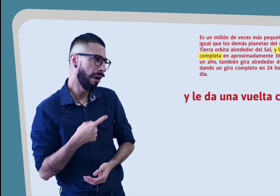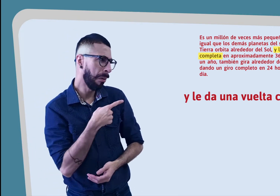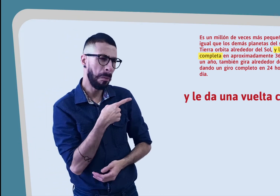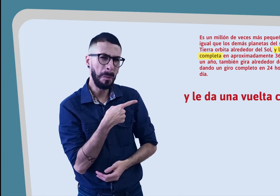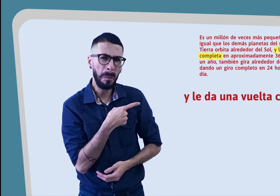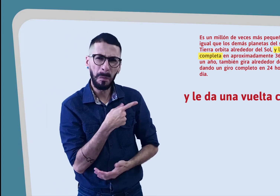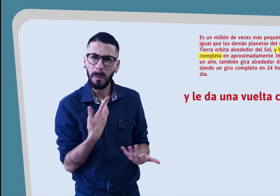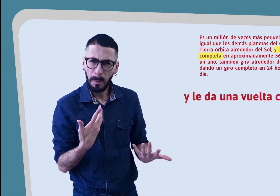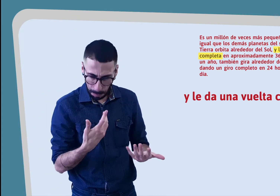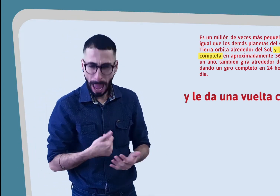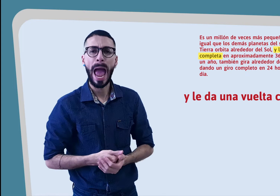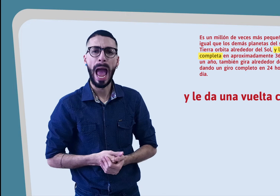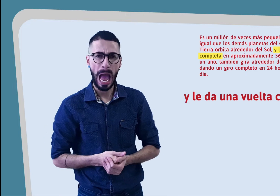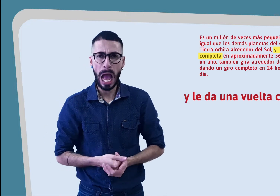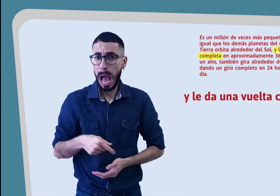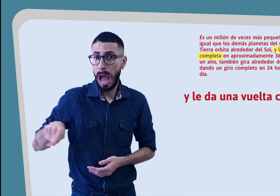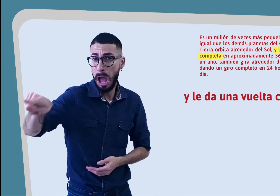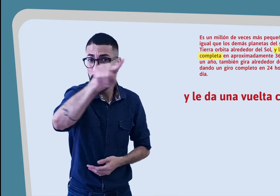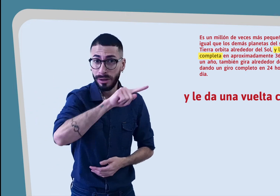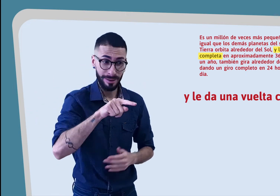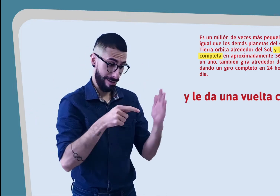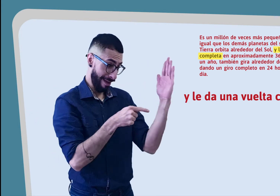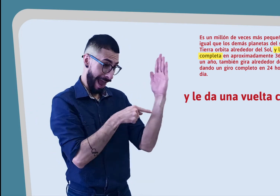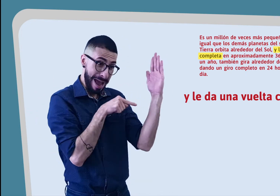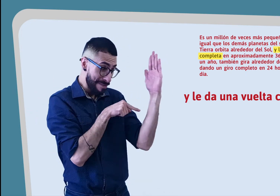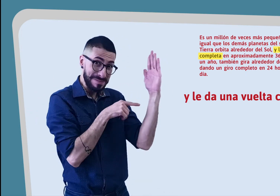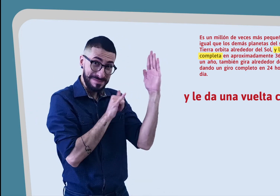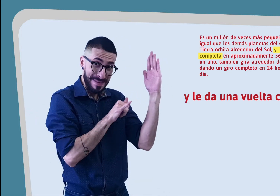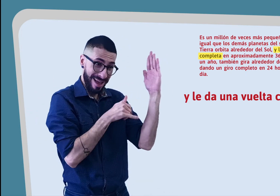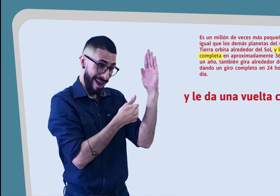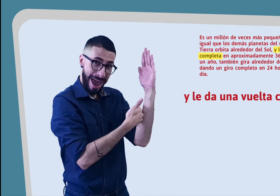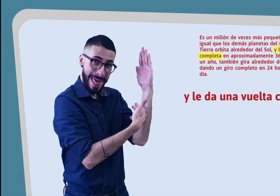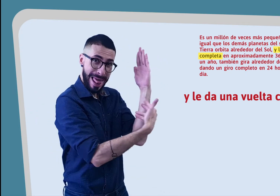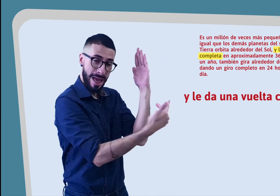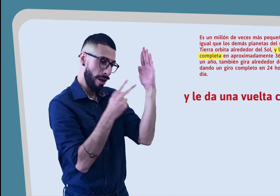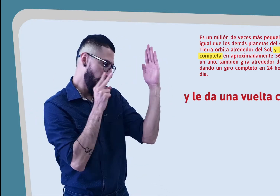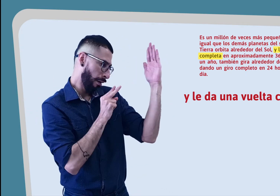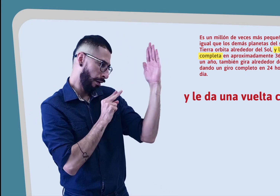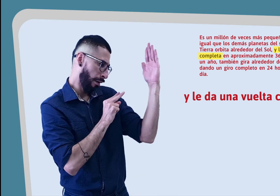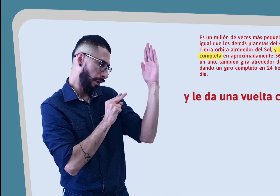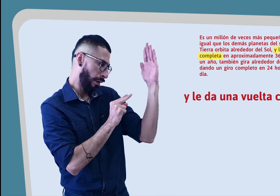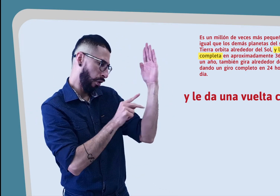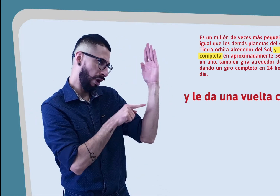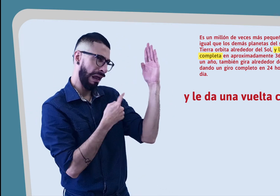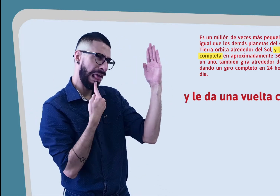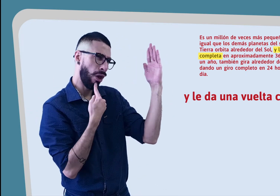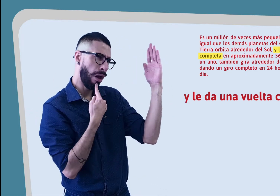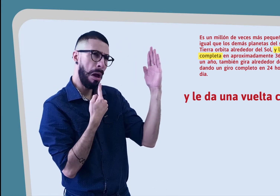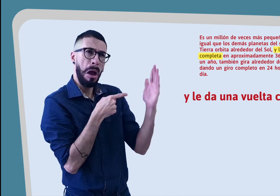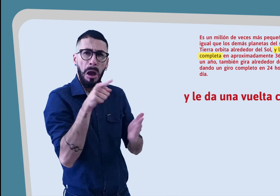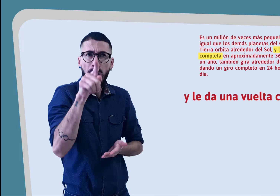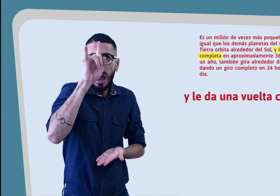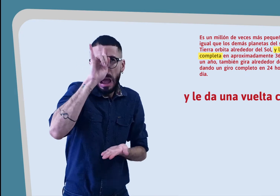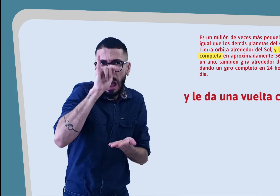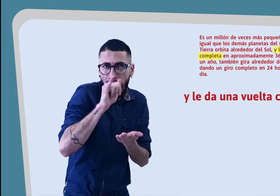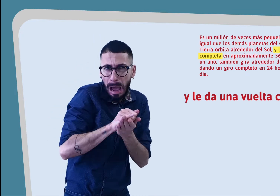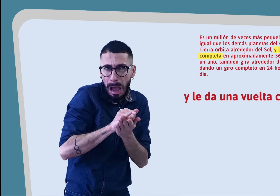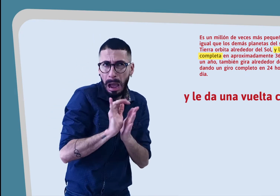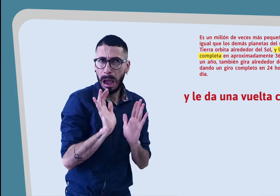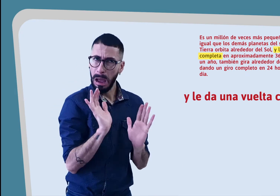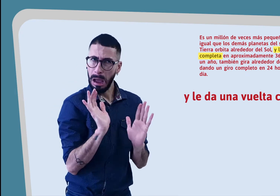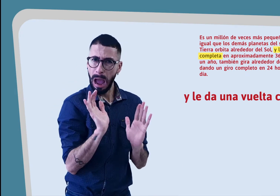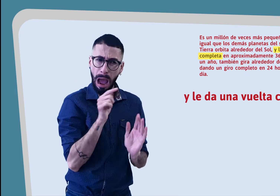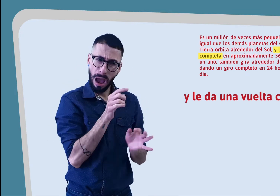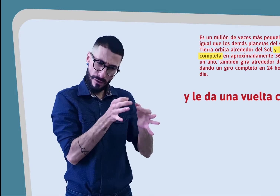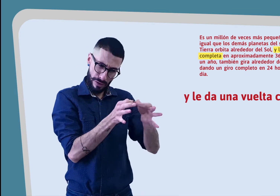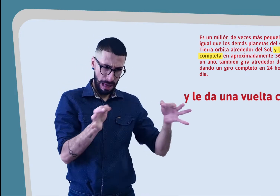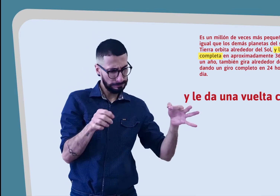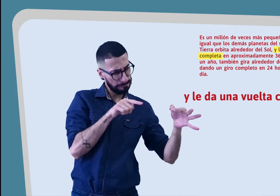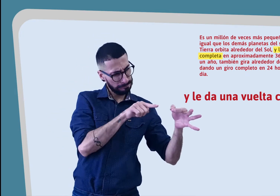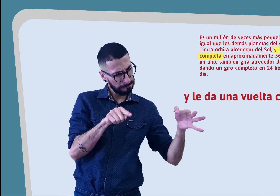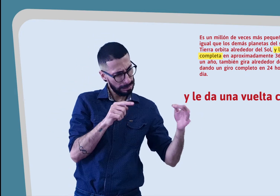¿Qué quiere decir esta frase? Bueno, al leer esta frase ustedes piensan que se refiere a algo.